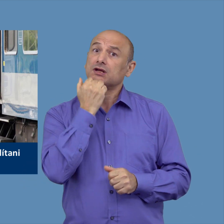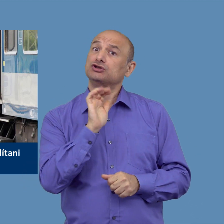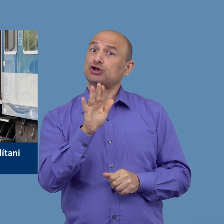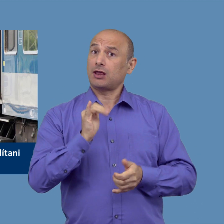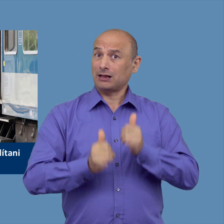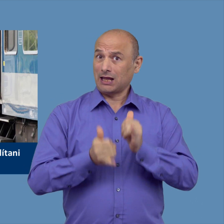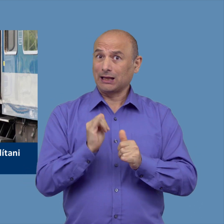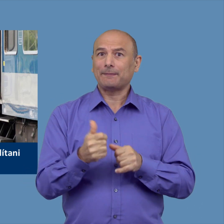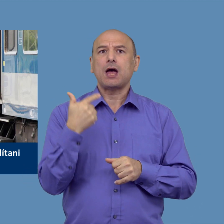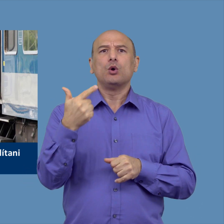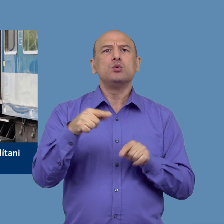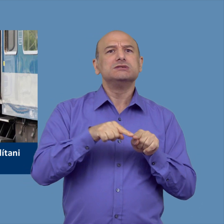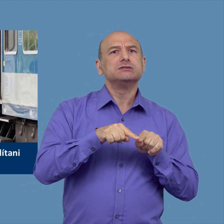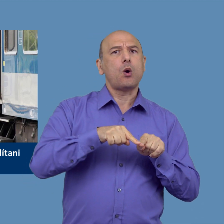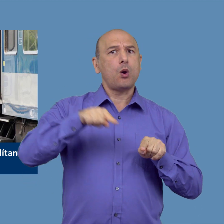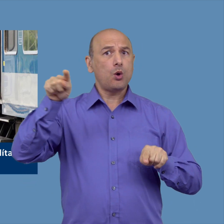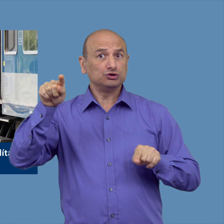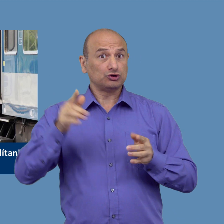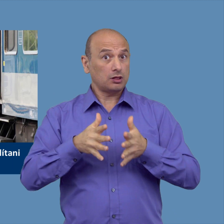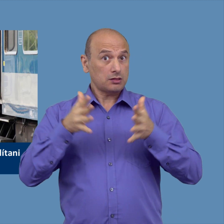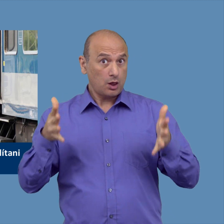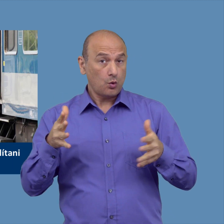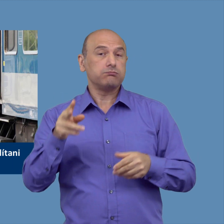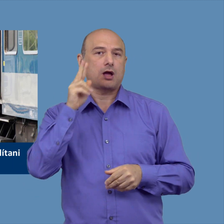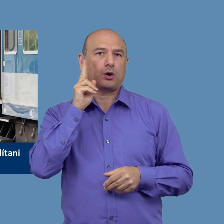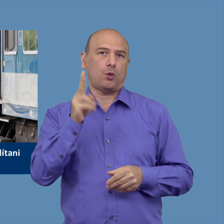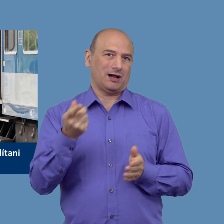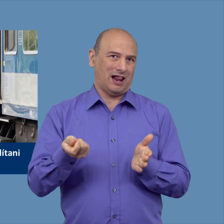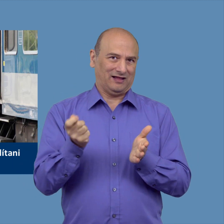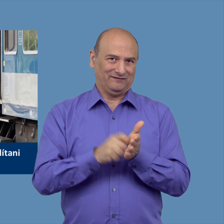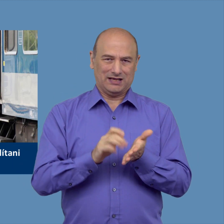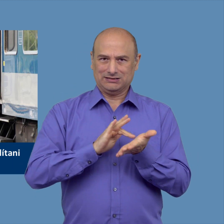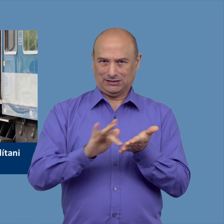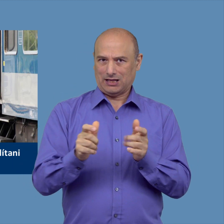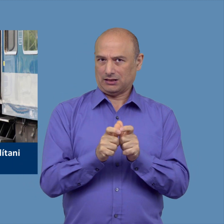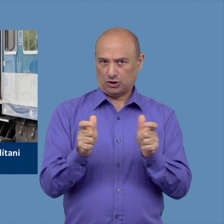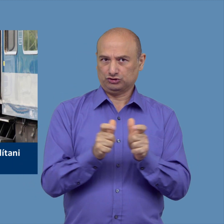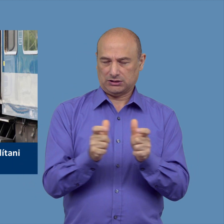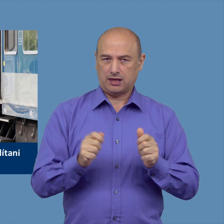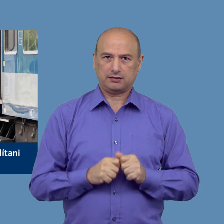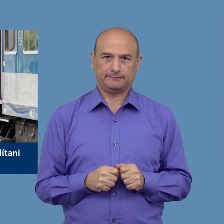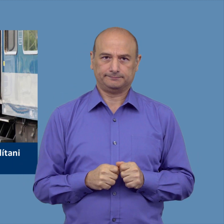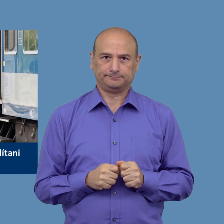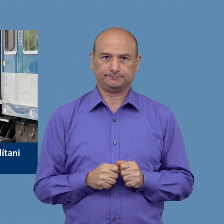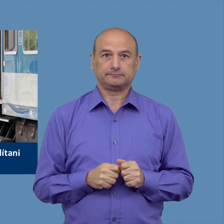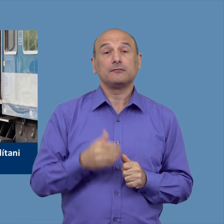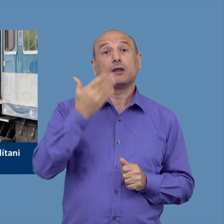A 20 colos kerékátmérő feletti kerékpárok szállítása esetén kell megvásárolni a díjmentes kerékpárjegyet.